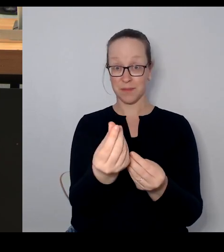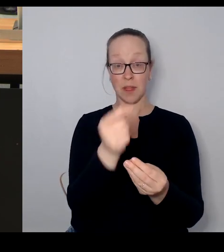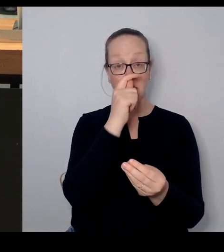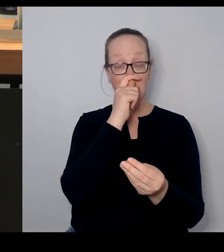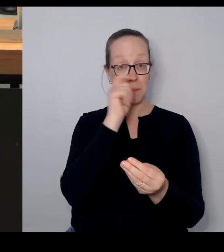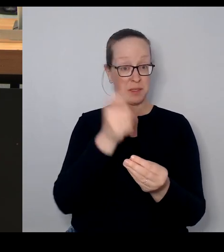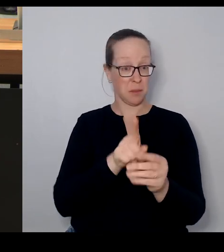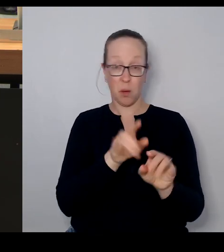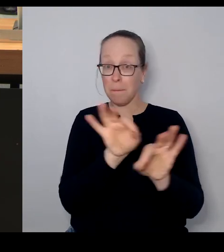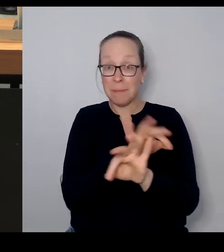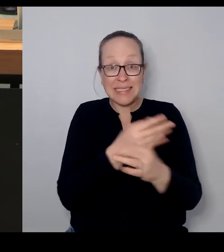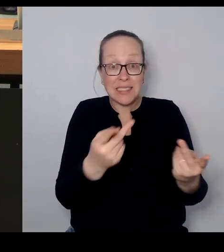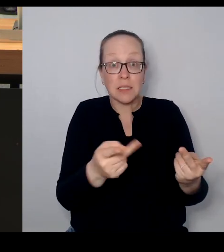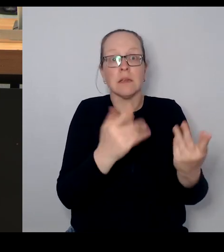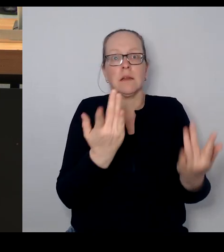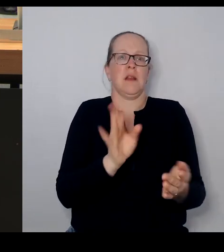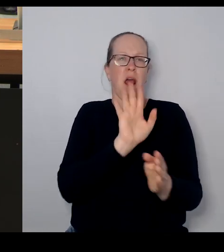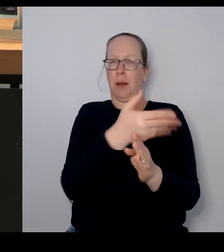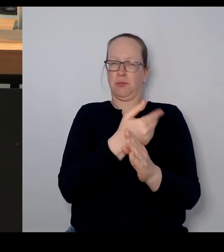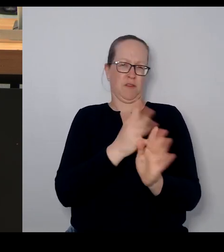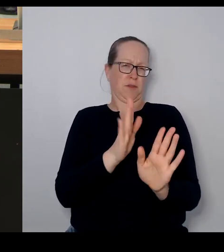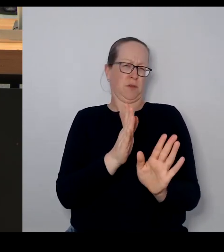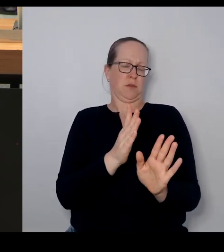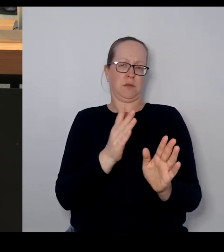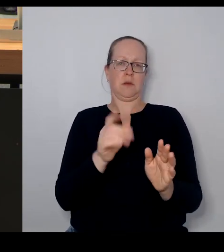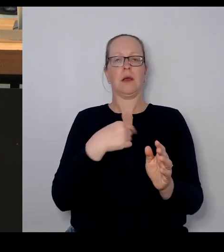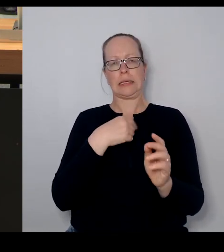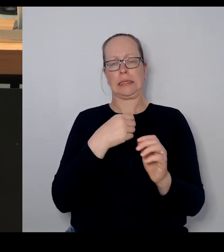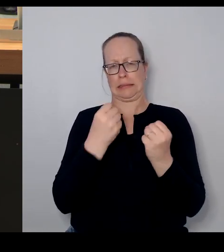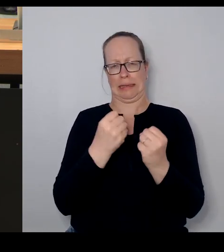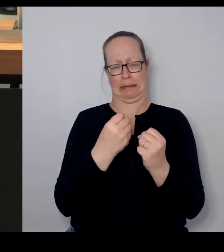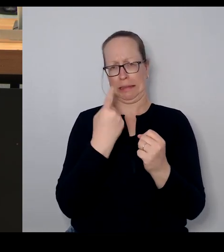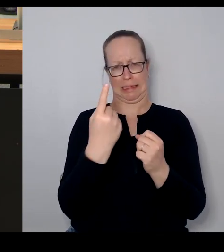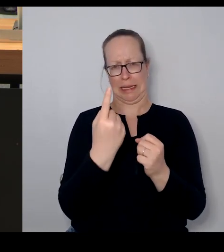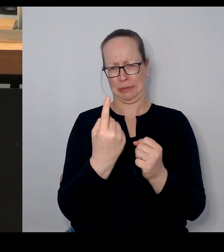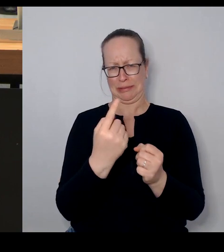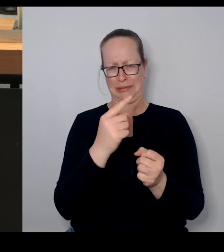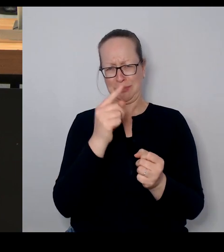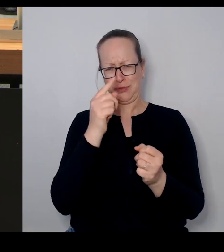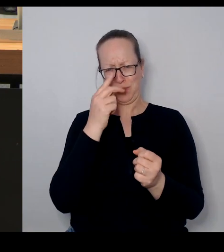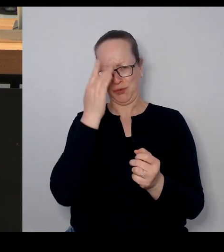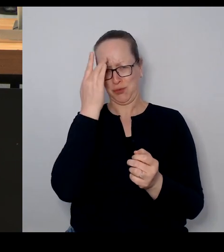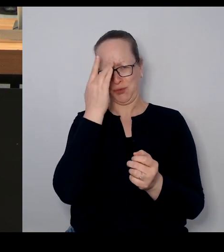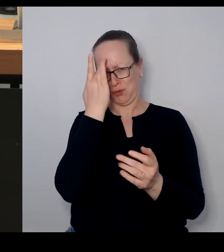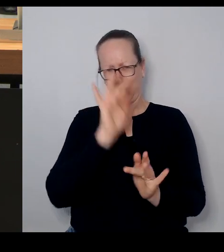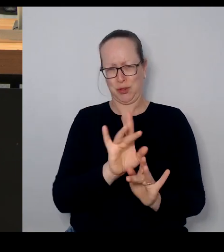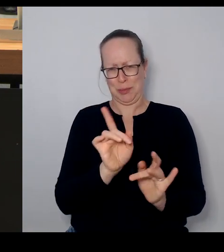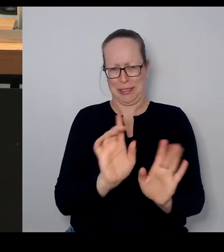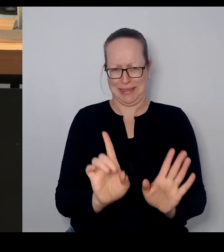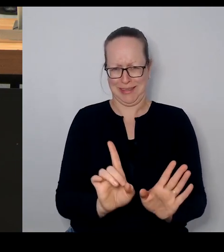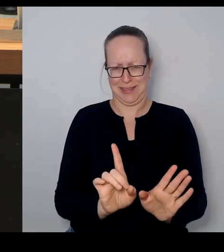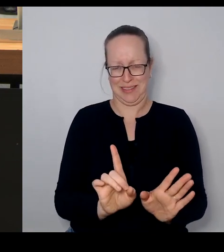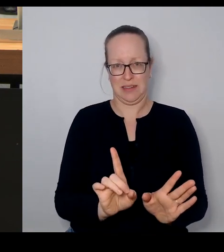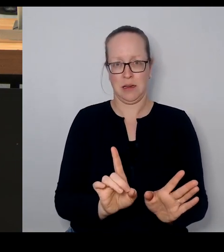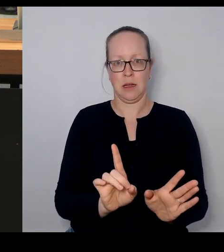Man merkt aber daran dass Sie hier einen Schaufensterantrag stellen. Sie interessieren sich überhaupt nicht für die Sache, sonst